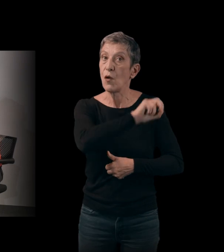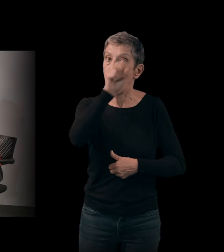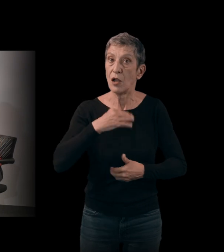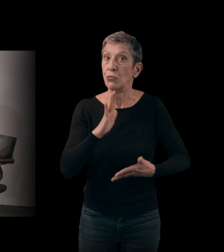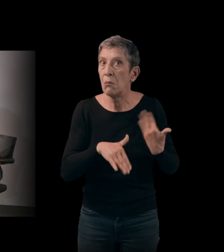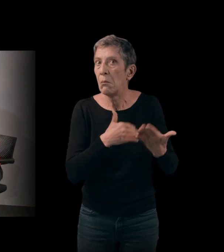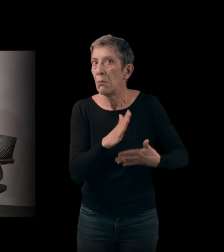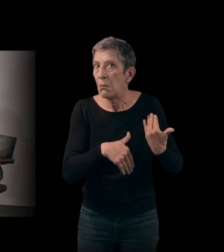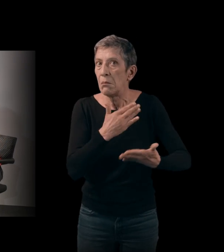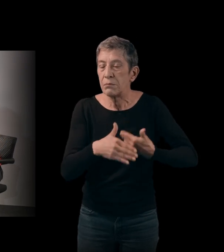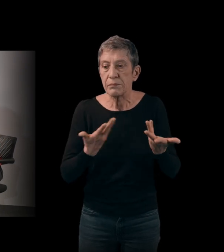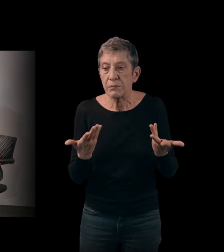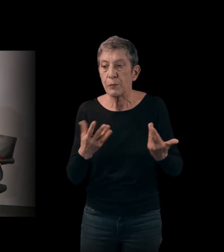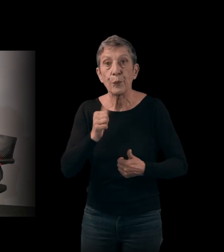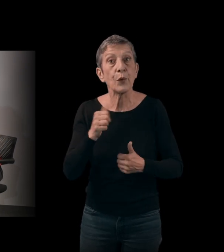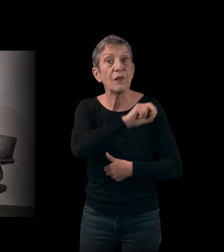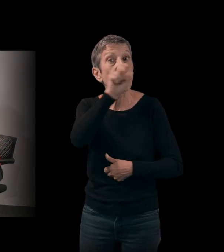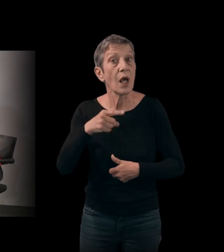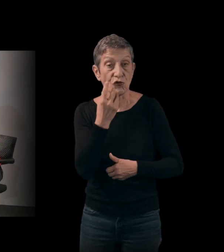Comme vous l'avez peut-être entendu, le premier voyage, c'est en Nouvelle-Calédonie.